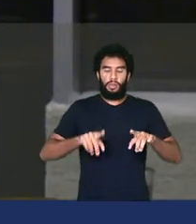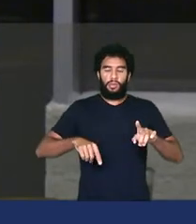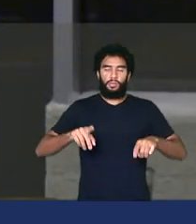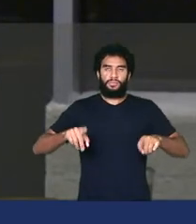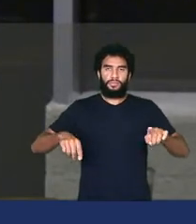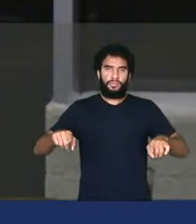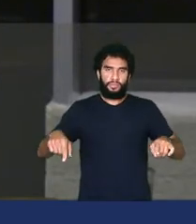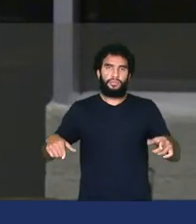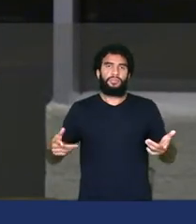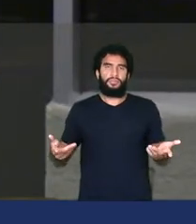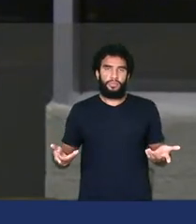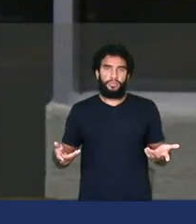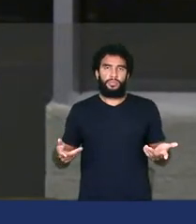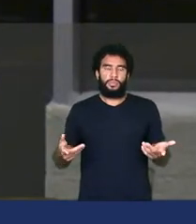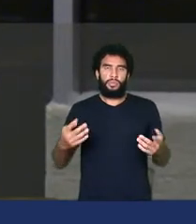PRECISAMOS, DE FATO,